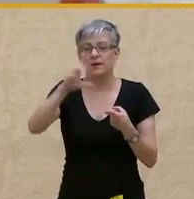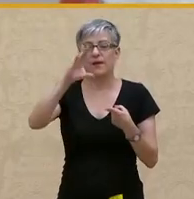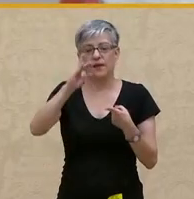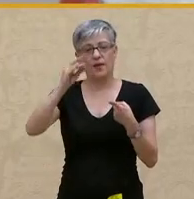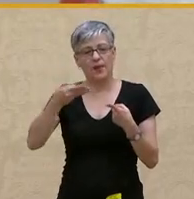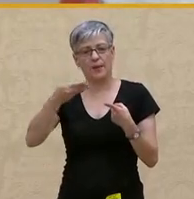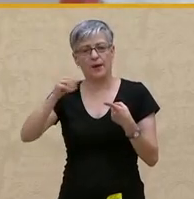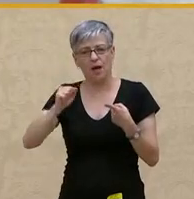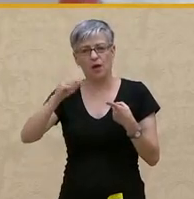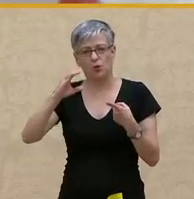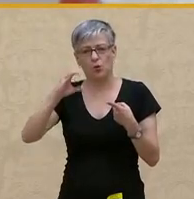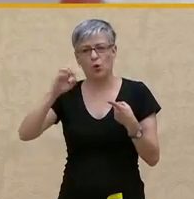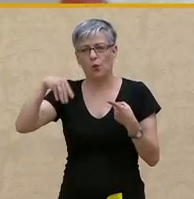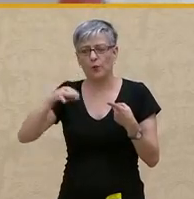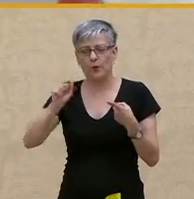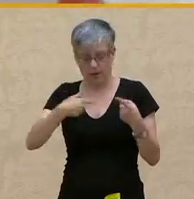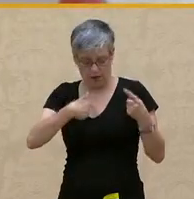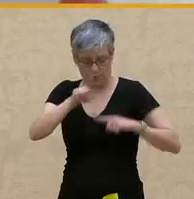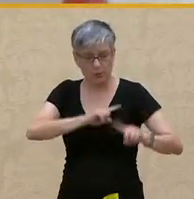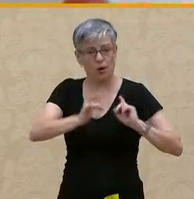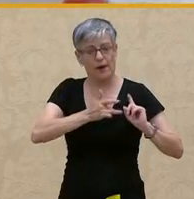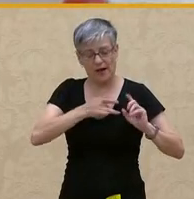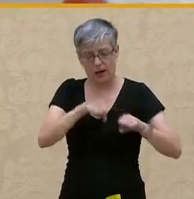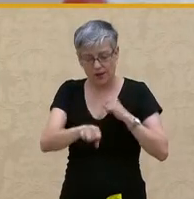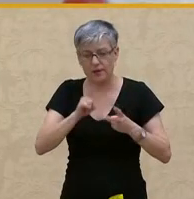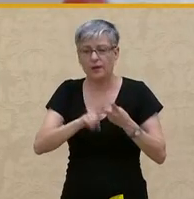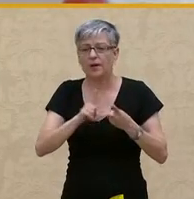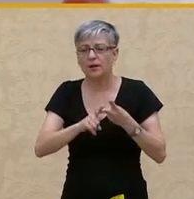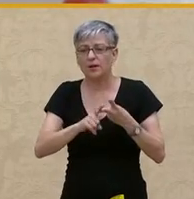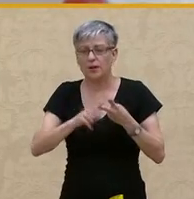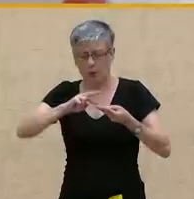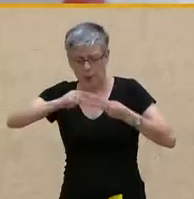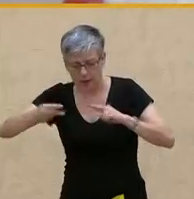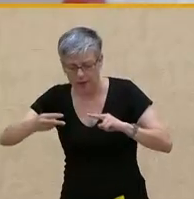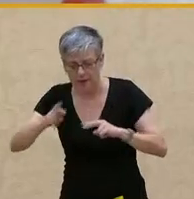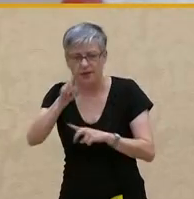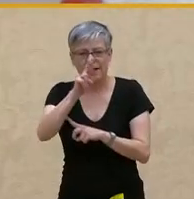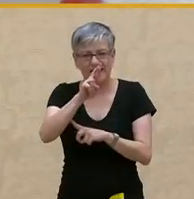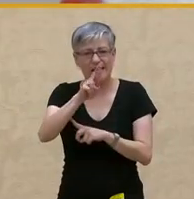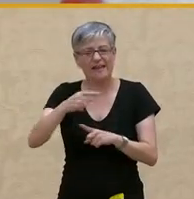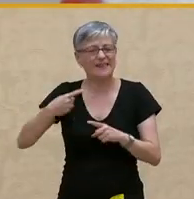la HD cardiopatía, la a de atresia de las coanas, la r de retraso en el crecimiento,